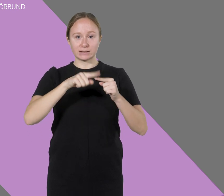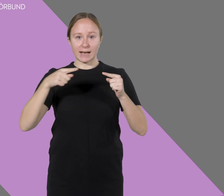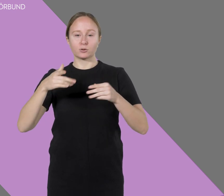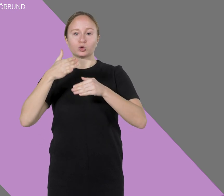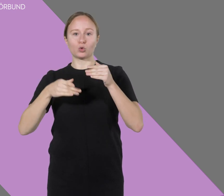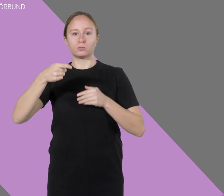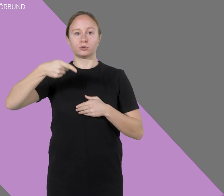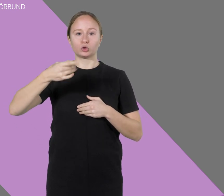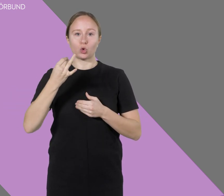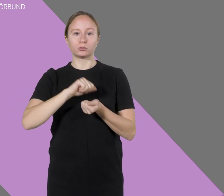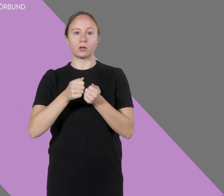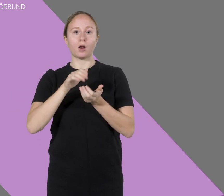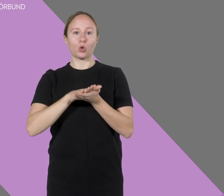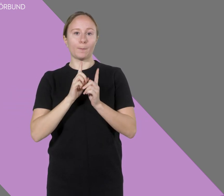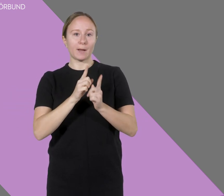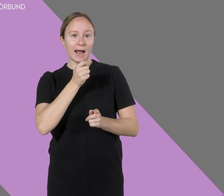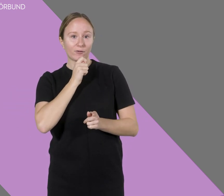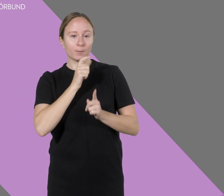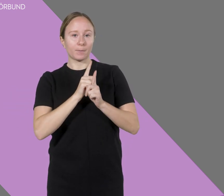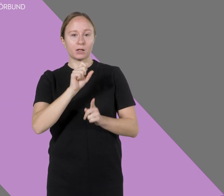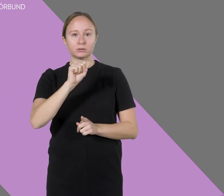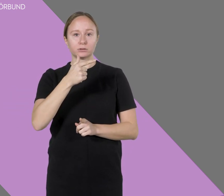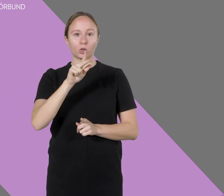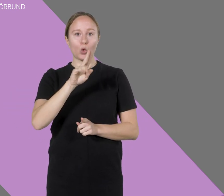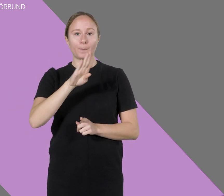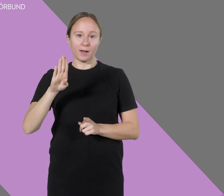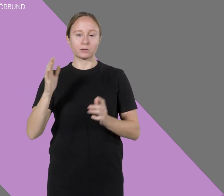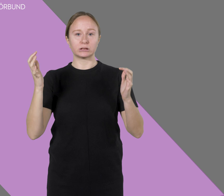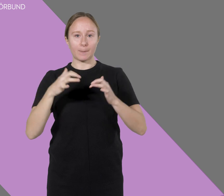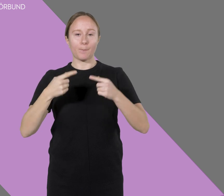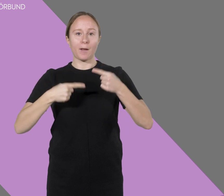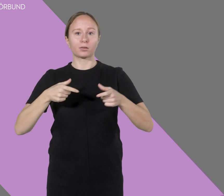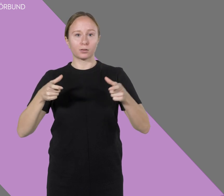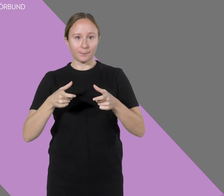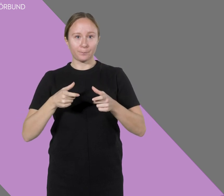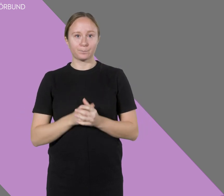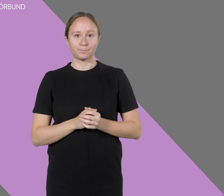Serien slutar den 17 januari med en intervju med Alexander Stubb (Saml.).